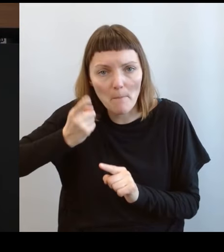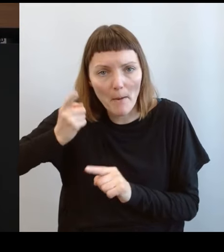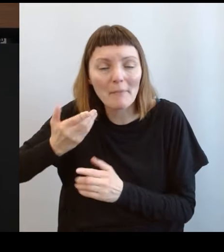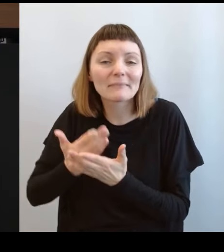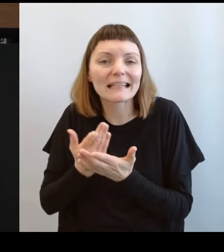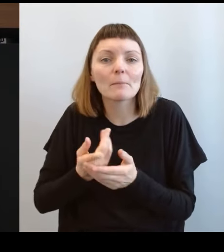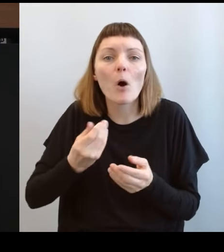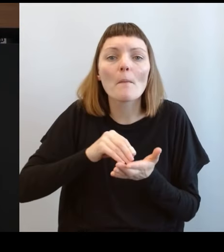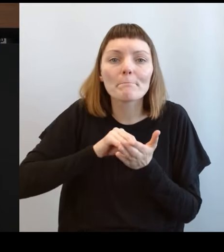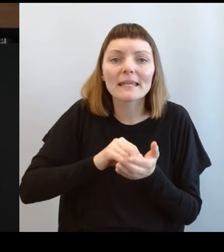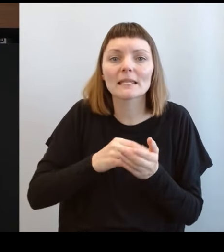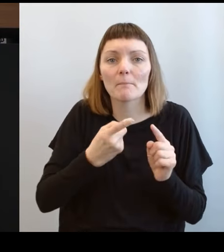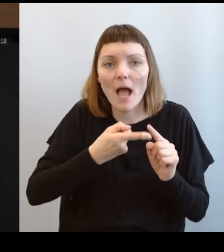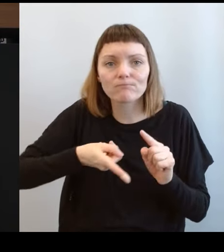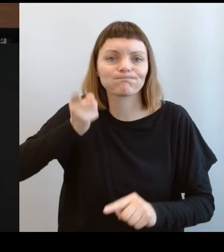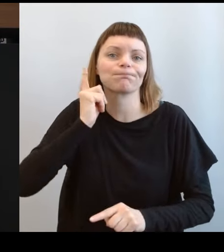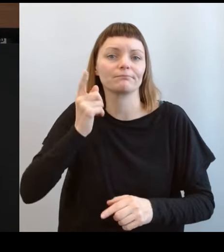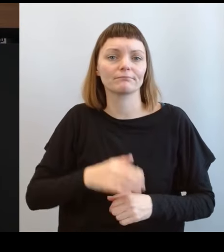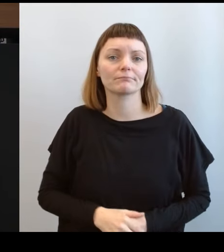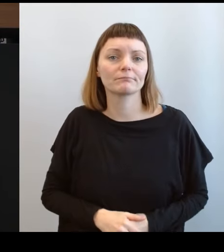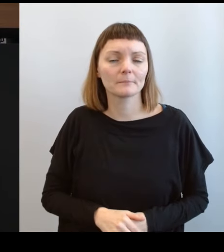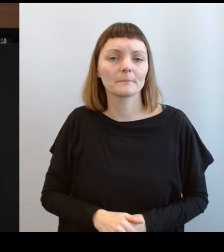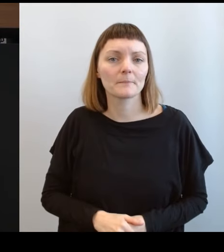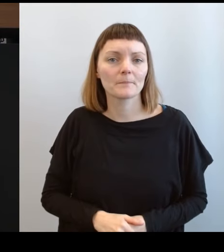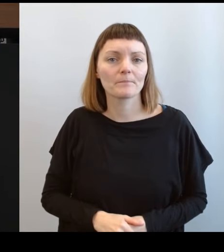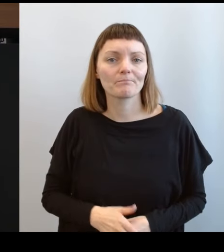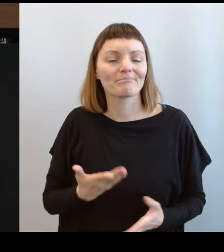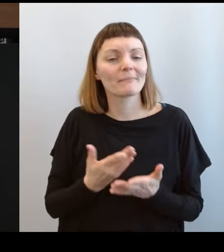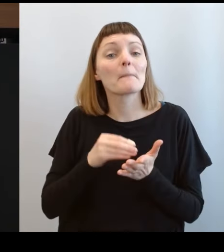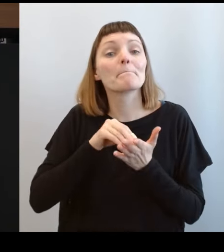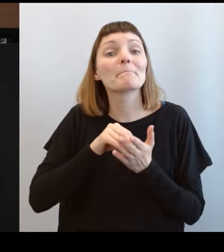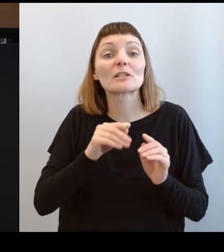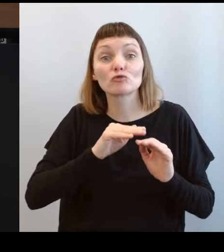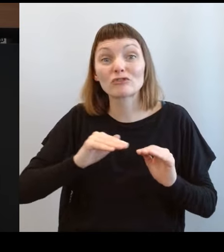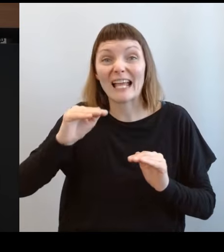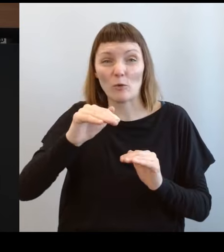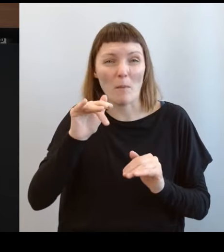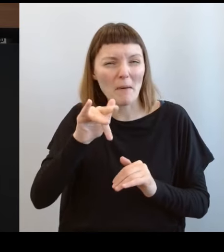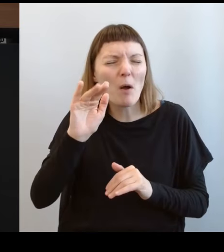zu Mietsteigerungen von mehr als 10 % geführt. Deshalb hat die SPD Fraktion, das möchte ich